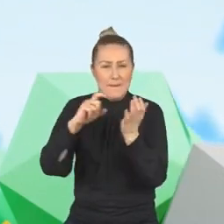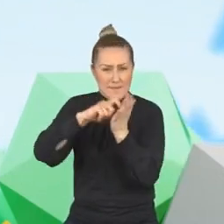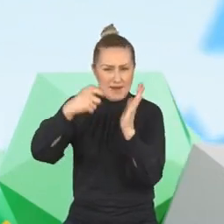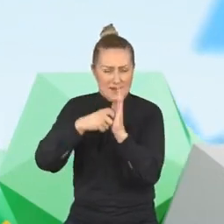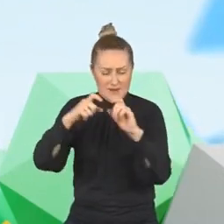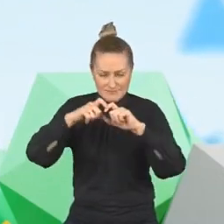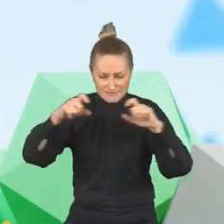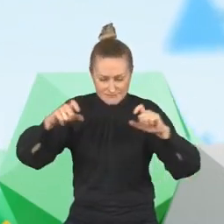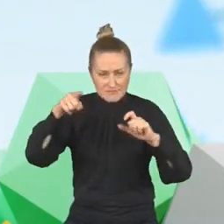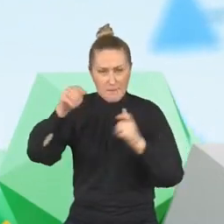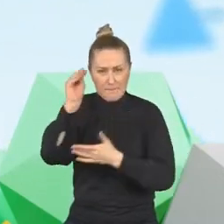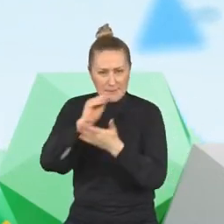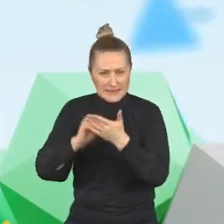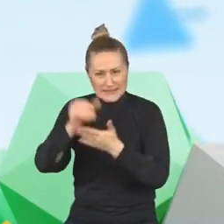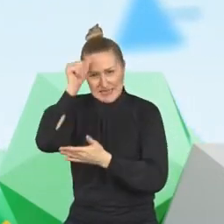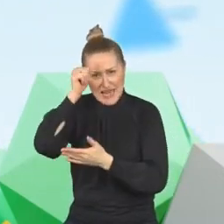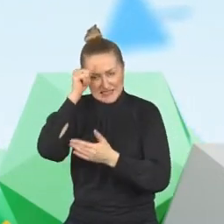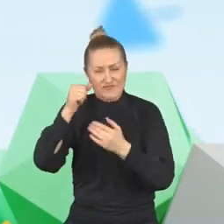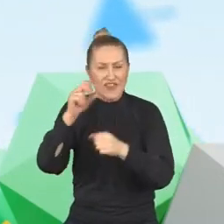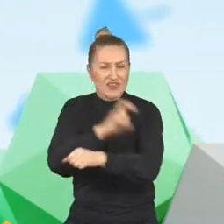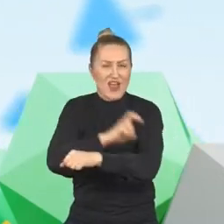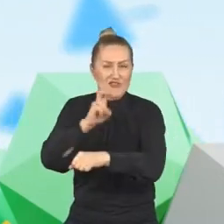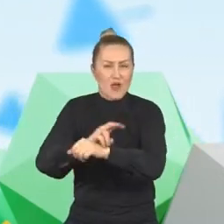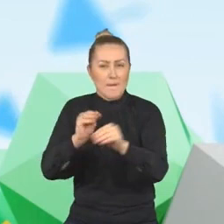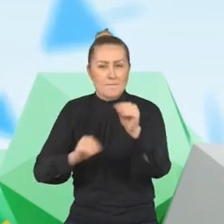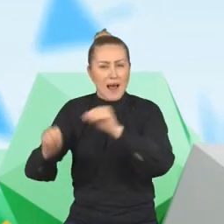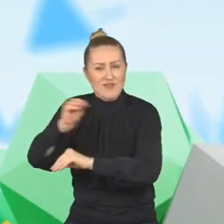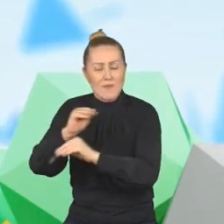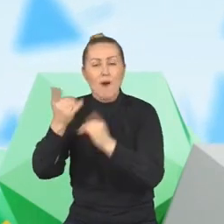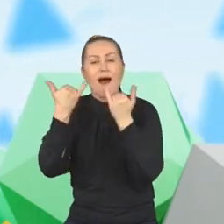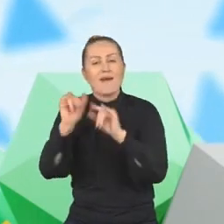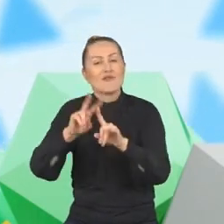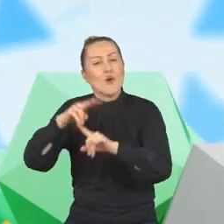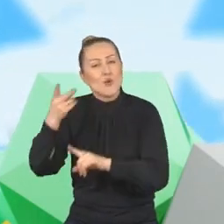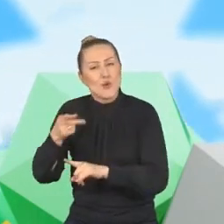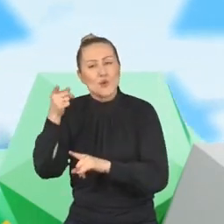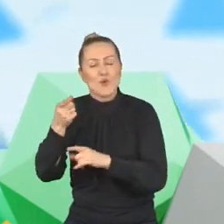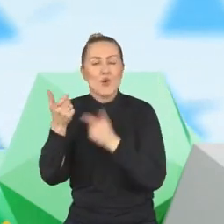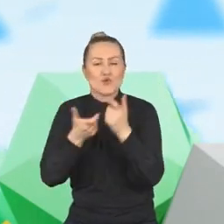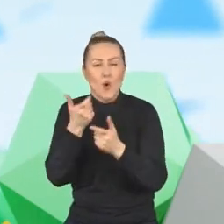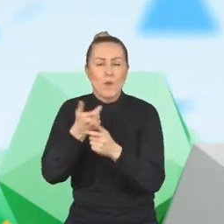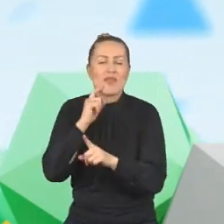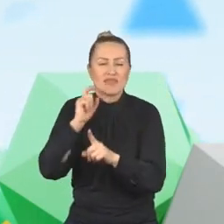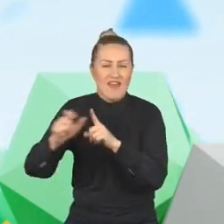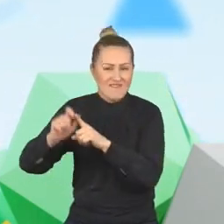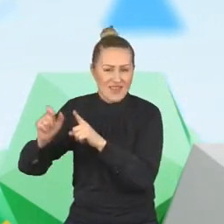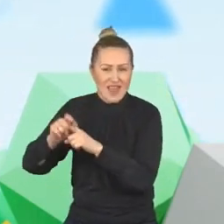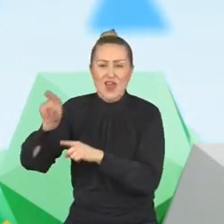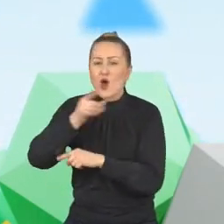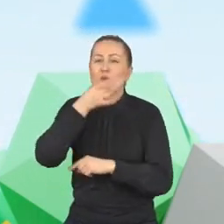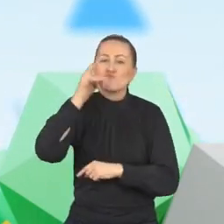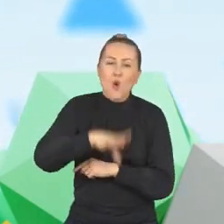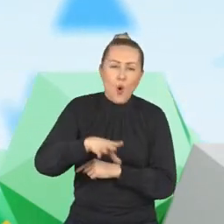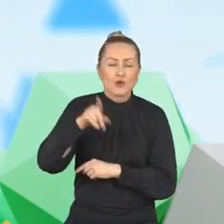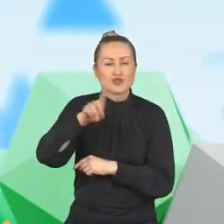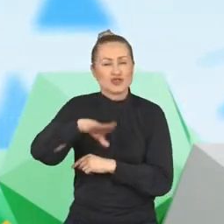nazwy technik manipulacji, a na innych ich definicję. Myślę, że w przypadku młodszych uczniów tutaj też jakaś historyjka mogłaby fajnie zagrać.